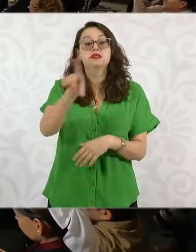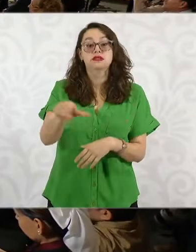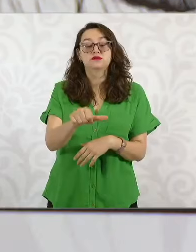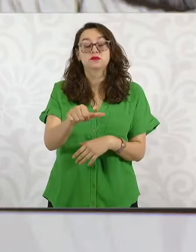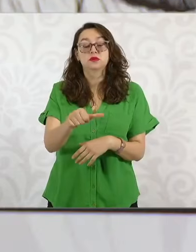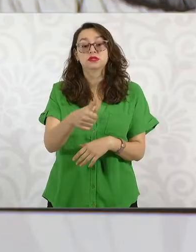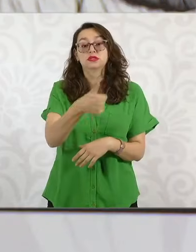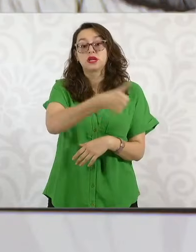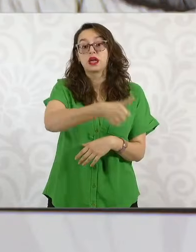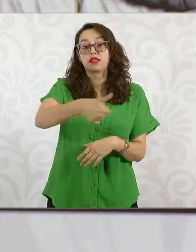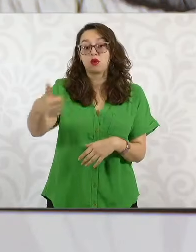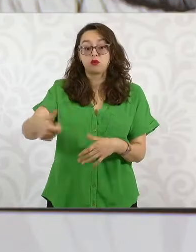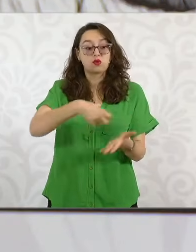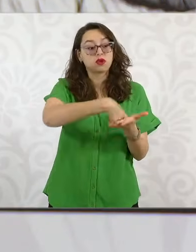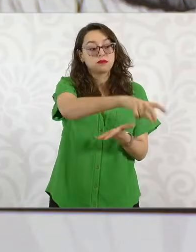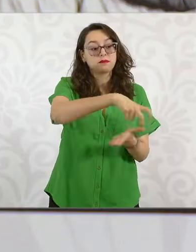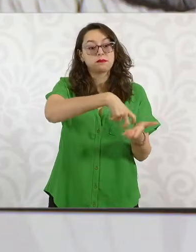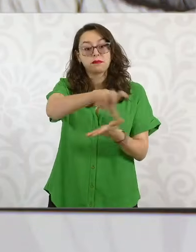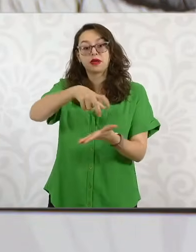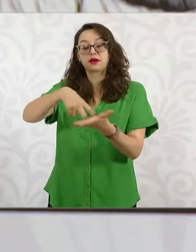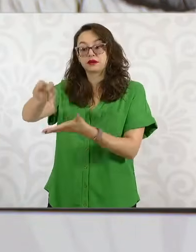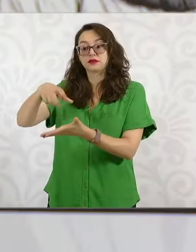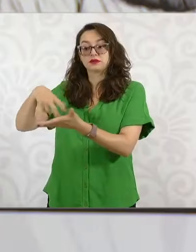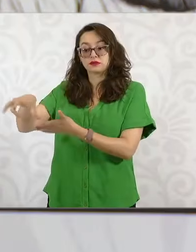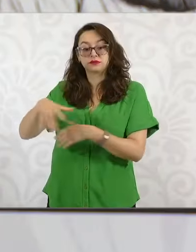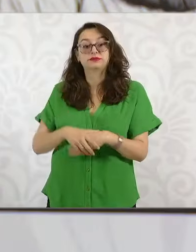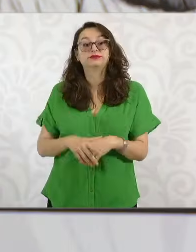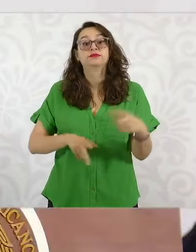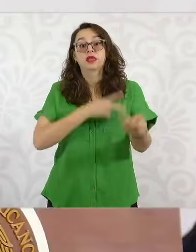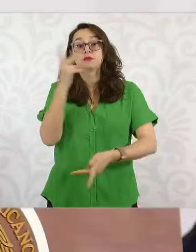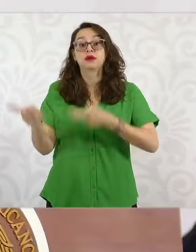cada una de las inversiones. Hacemos preguntas sobre este tema, si les parece,